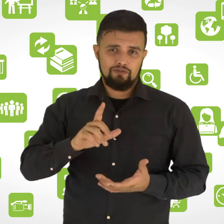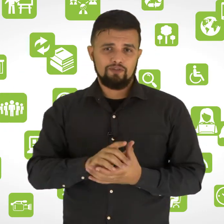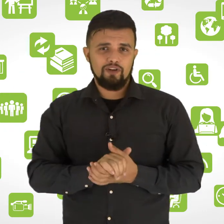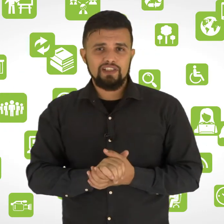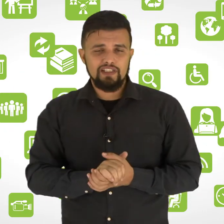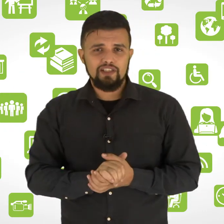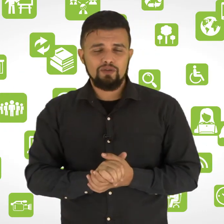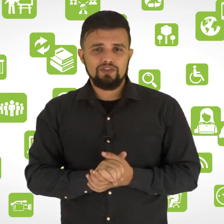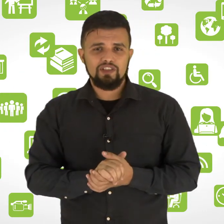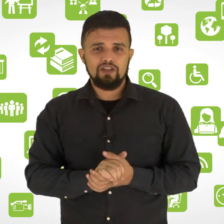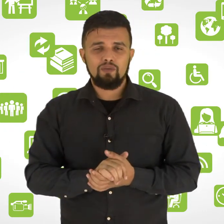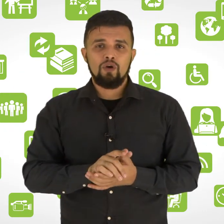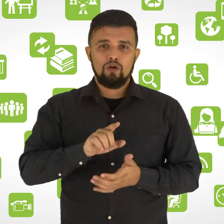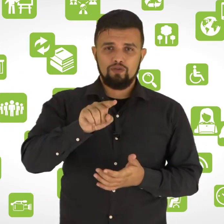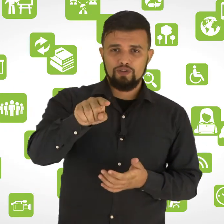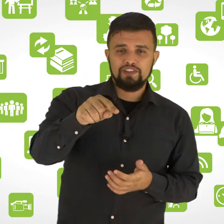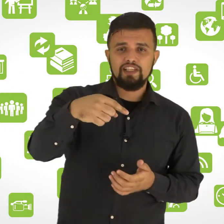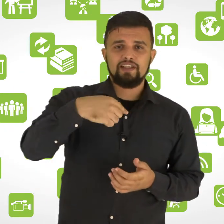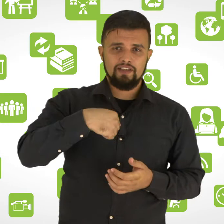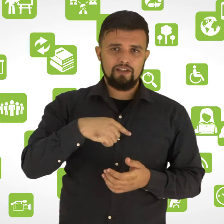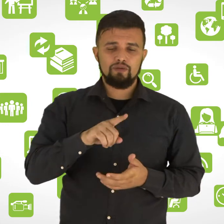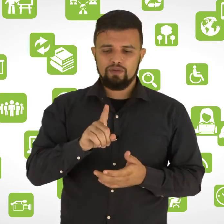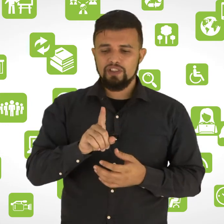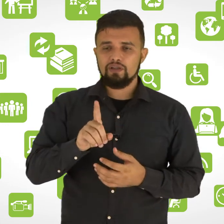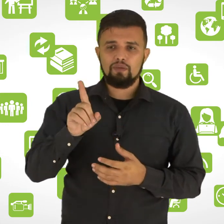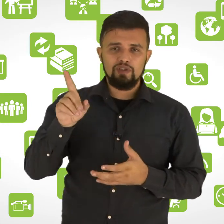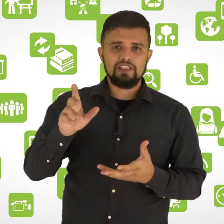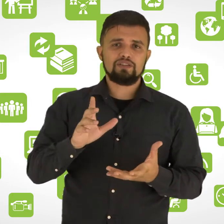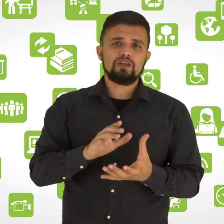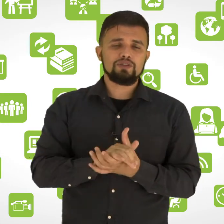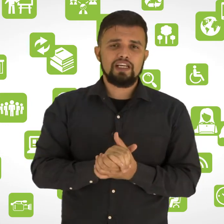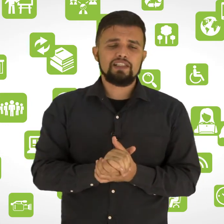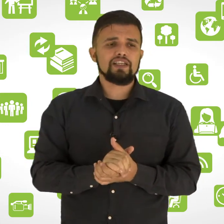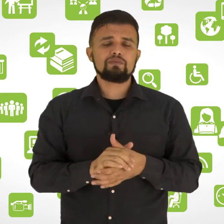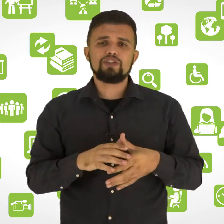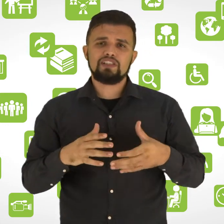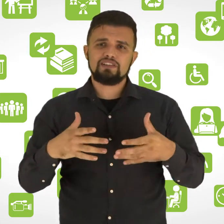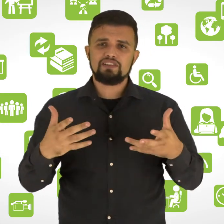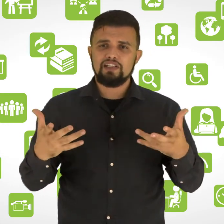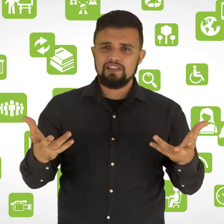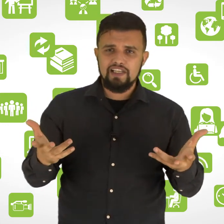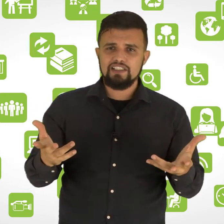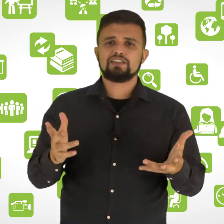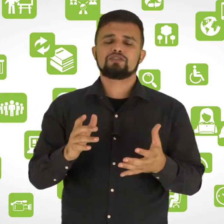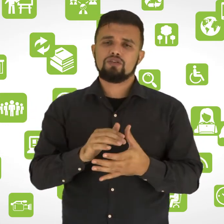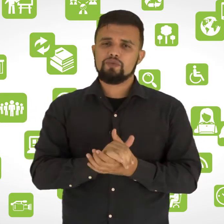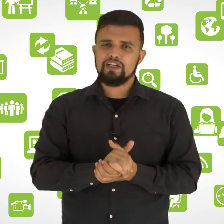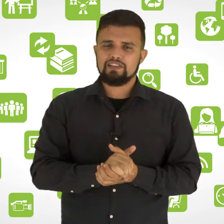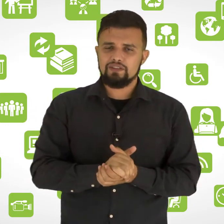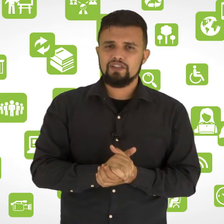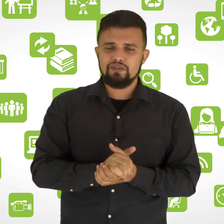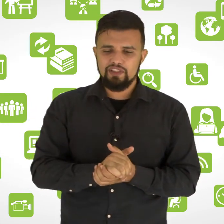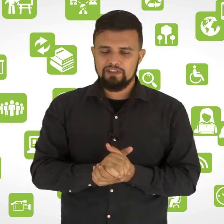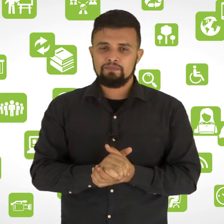fora da interlocução. Como "você", "eu". Então, a apontação é usada em muitas estratégias de comunicação em Libras.